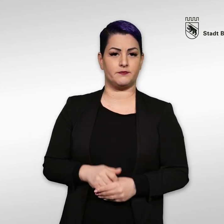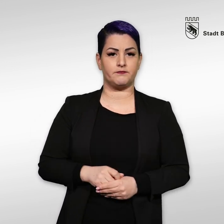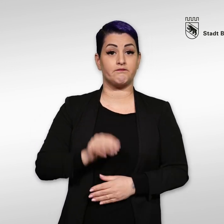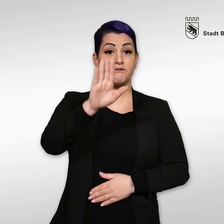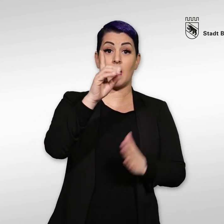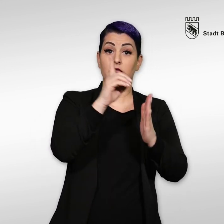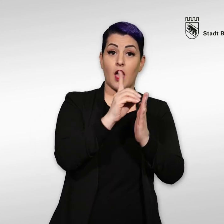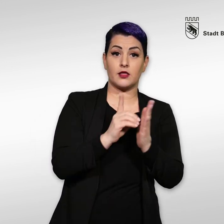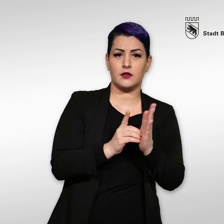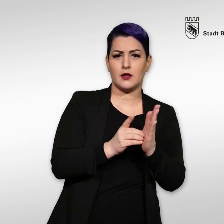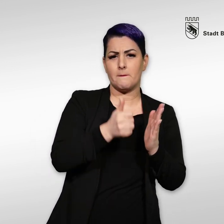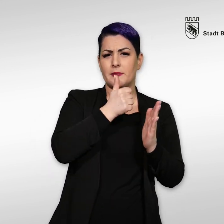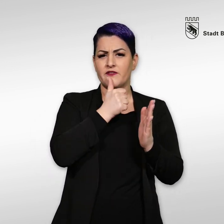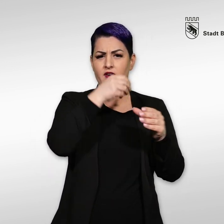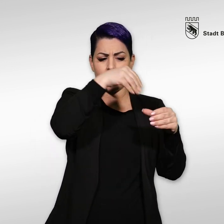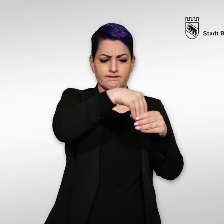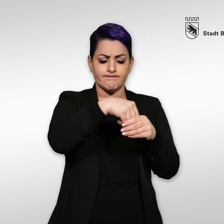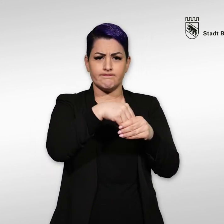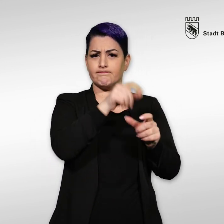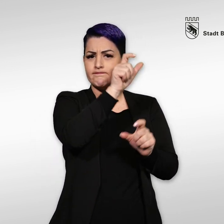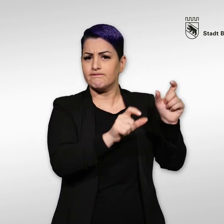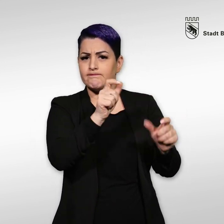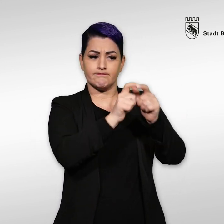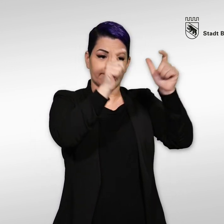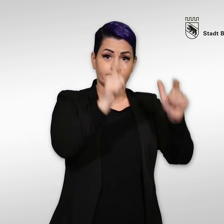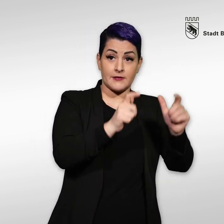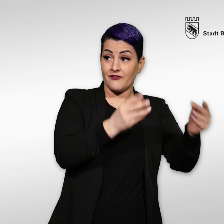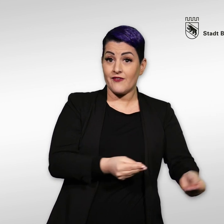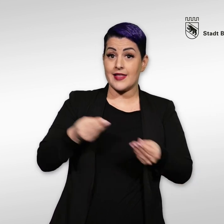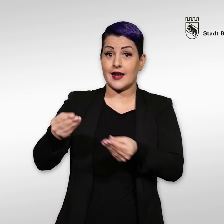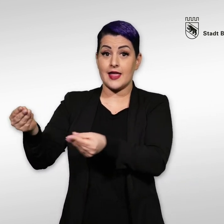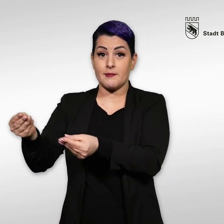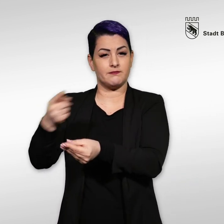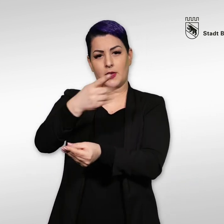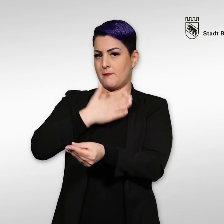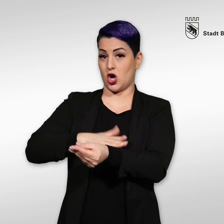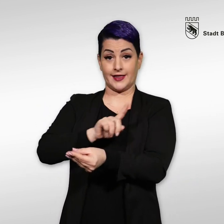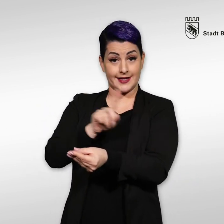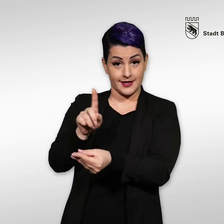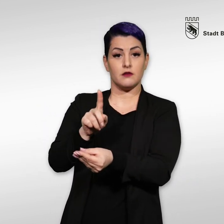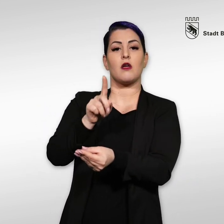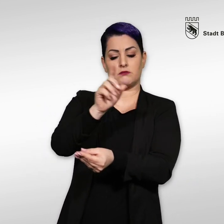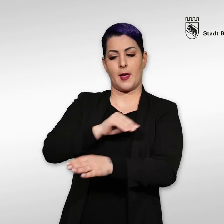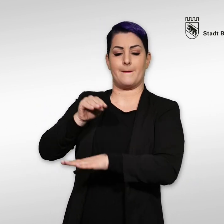Sie möchten nicht, dass Ihre Daten an Private weitergeben werden? Dann melden Sie sich bei uns.